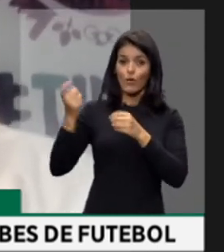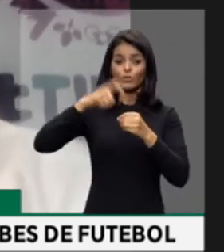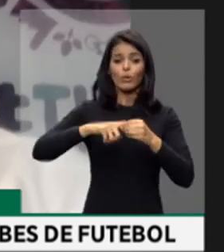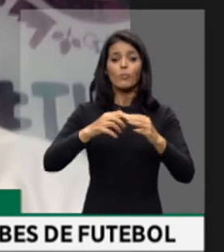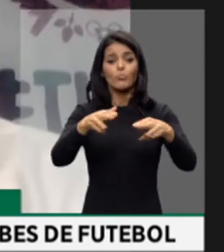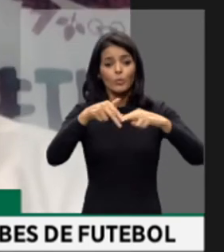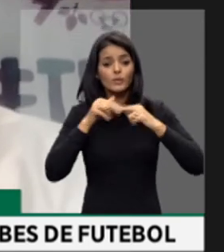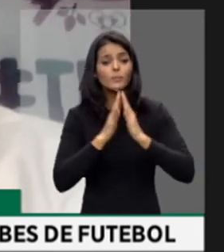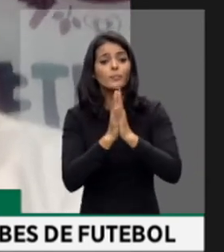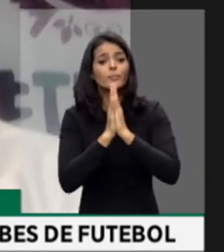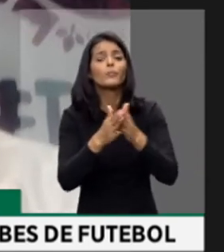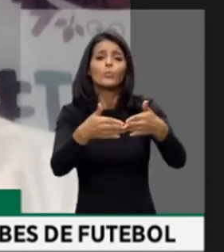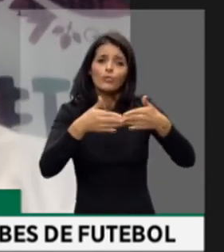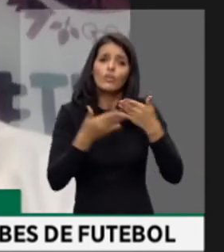NOSSO FUTEBOL. QUE NÃO SE FAZ